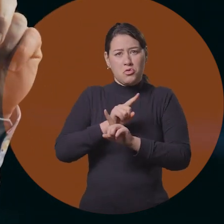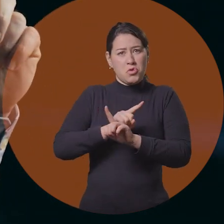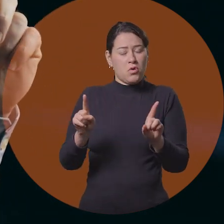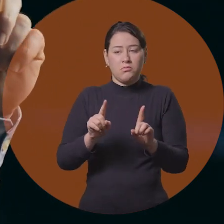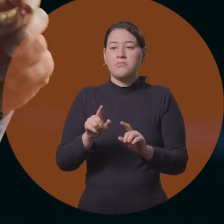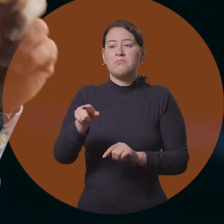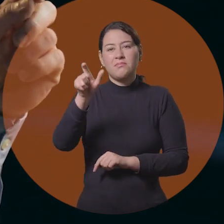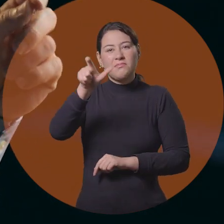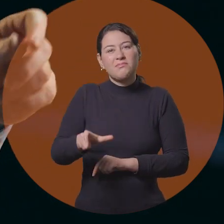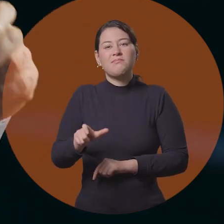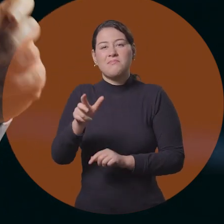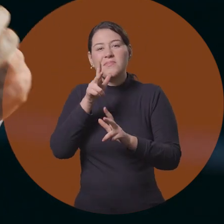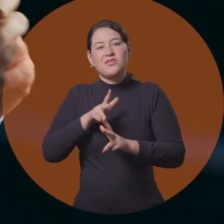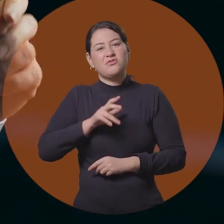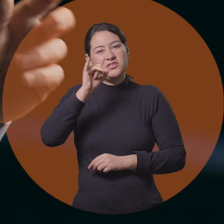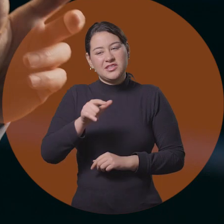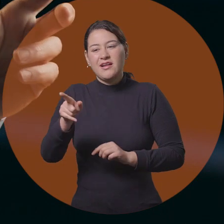Él me dijo que sí y que él me iba a ayudar a hacerlo.